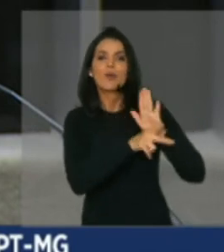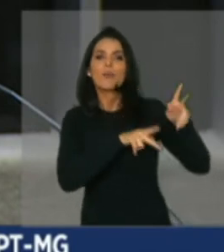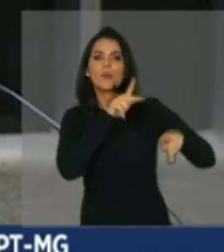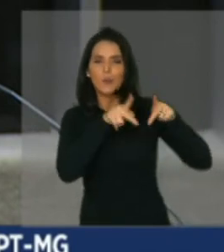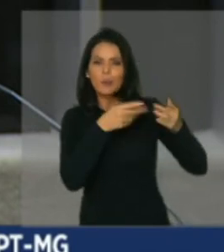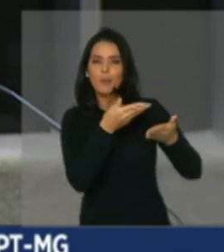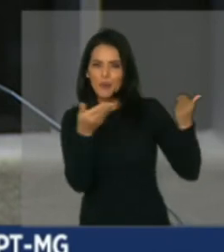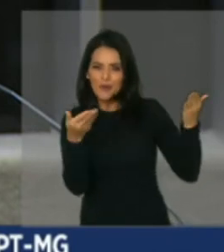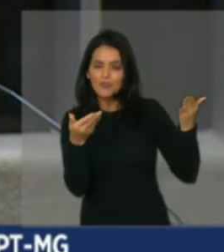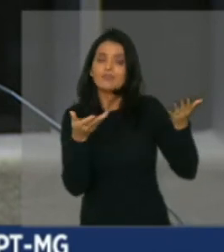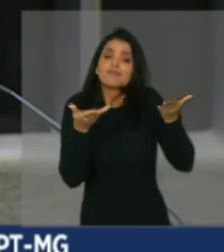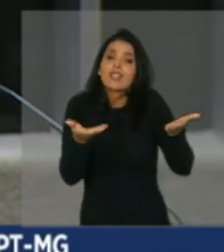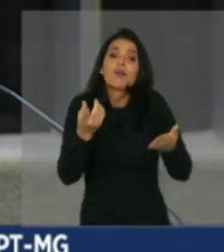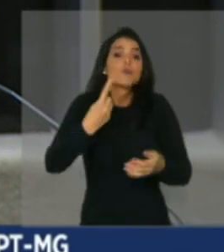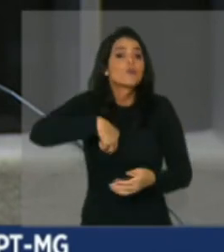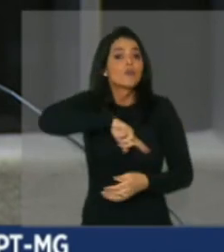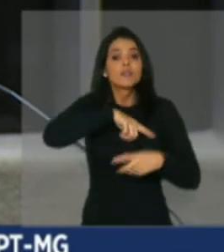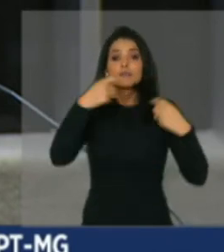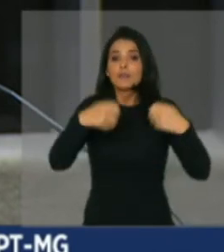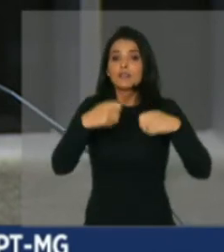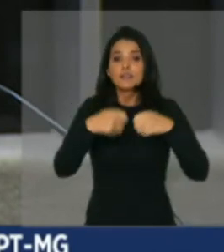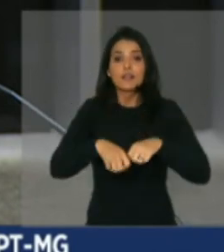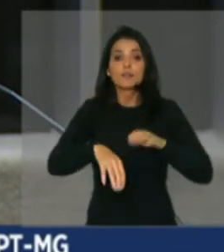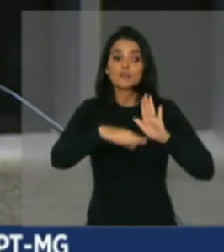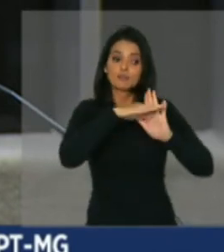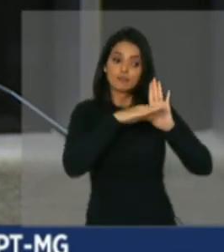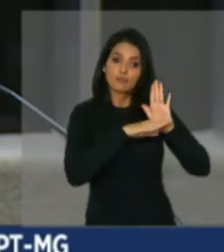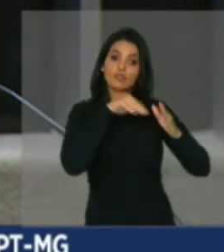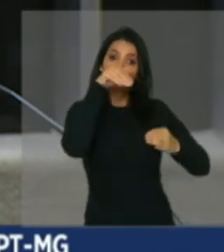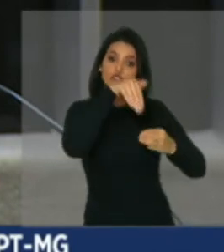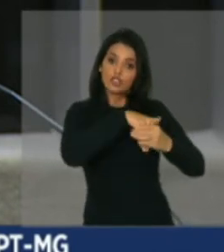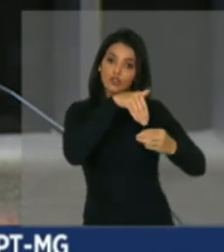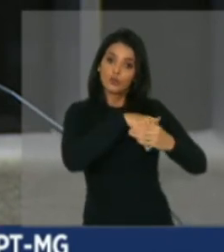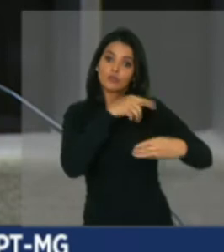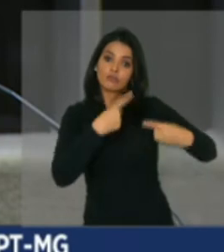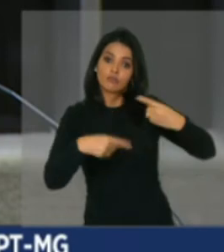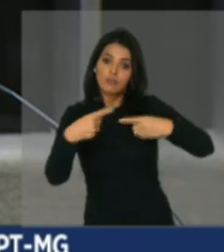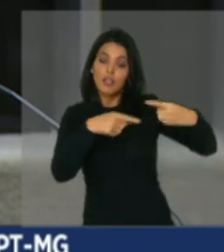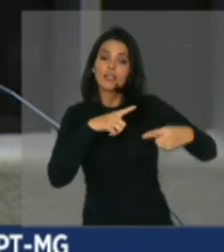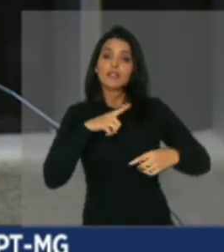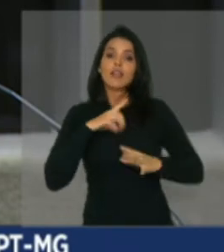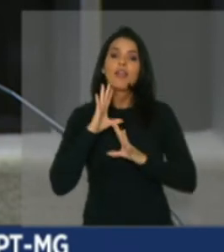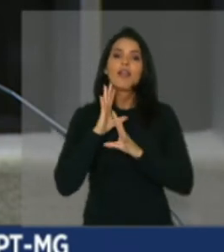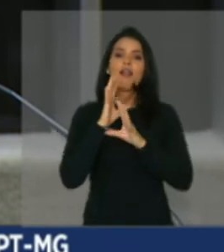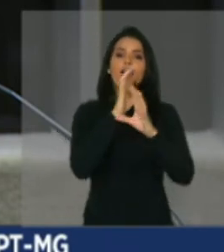TAMBÉM ESTE PROJETO, [INTERMITÊNCIA DE ÁUDIO] QUE VAI RECONHECER A CARGA HORÁRIA DOS PROFISSIONAIS DA ÁREA DE ENFERMAGEM, MAS TAMBÉM, RECONHECER O PISO